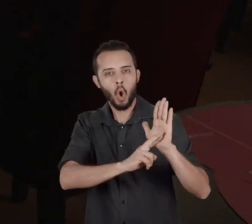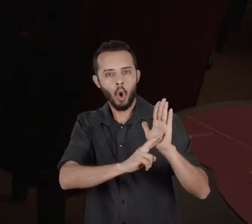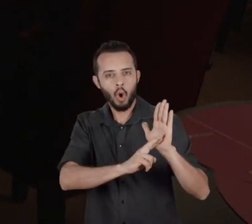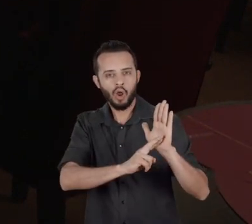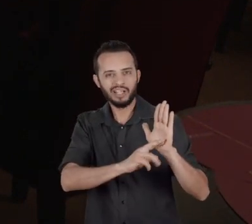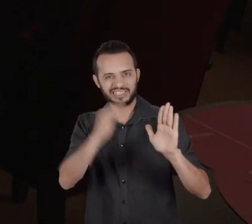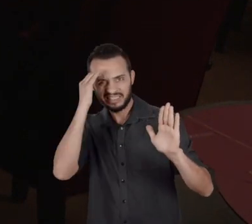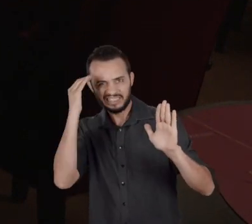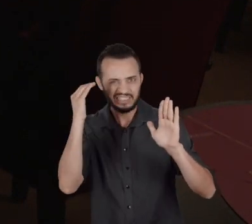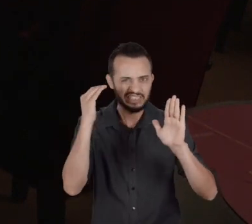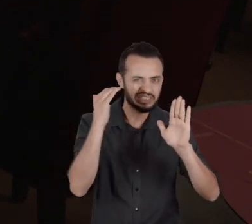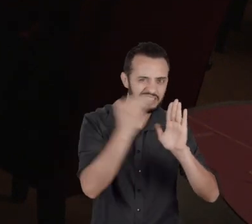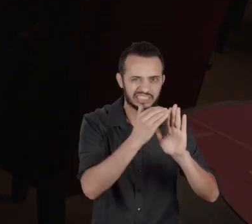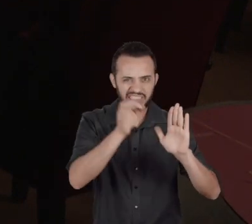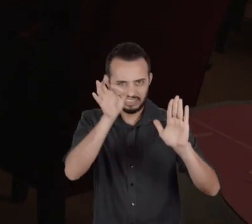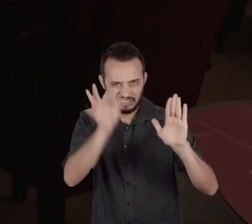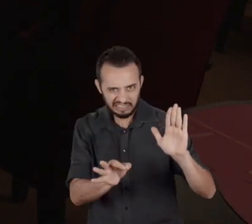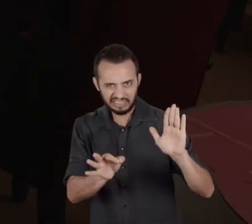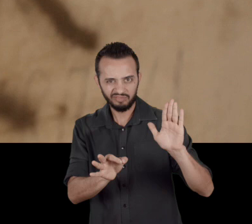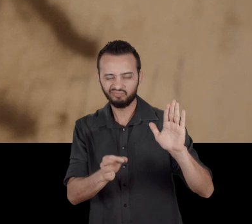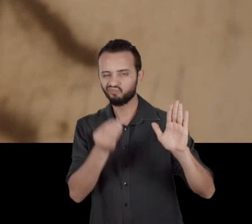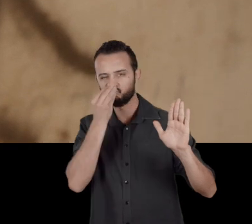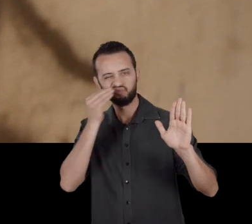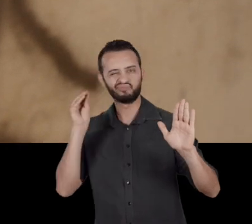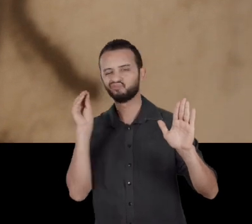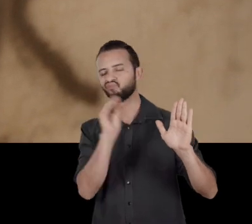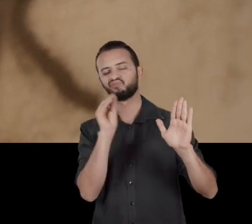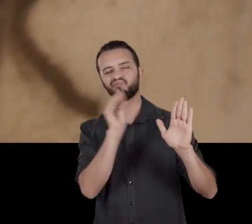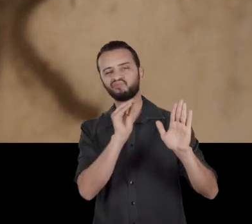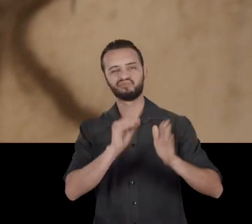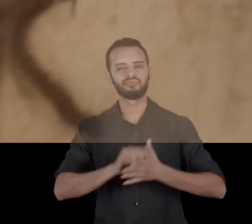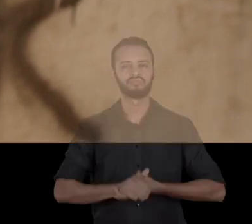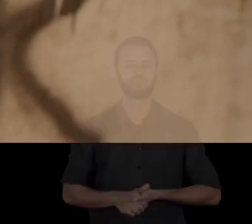porque os pactos que deveriam estar sendo respeitados não estão sendo respeitados.